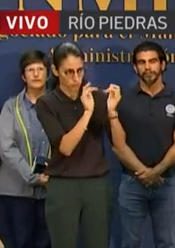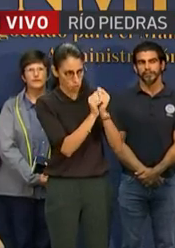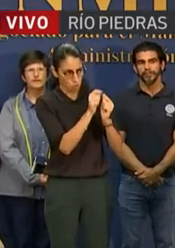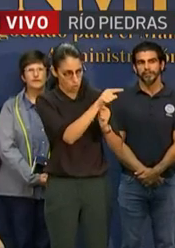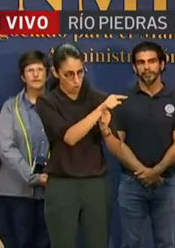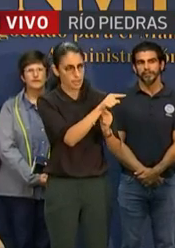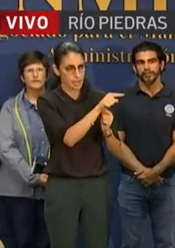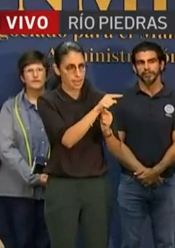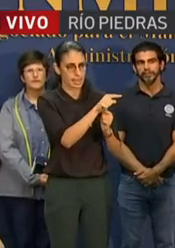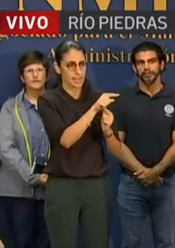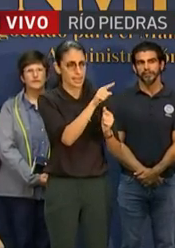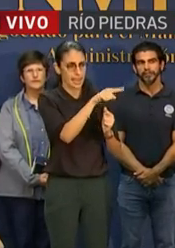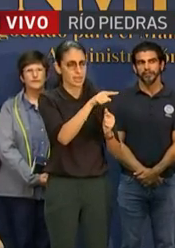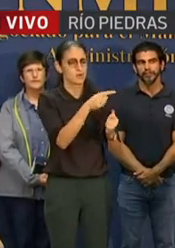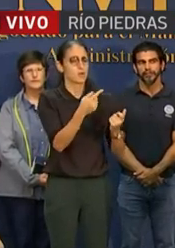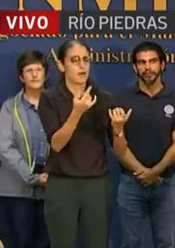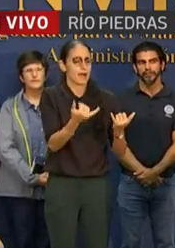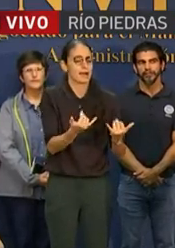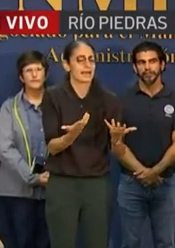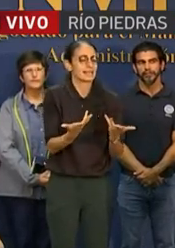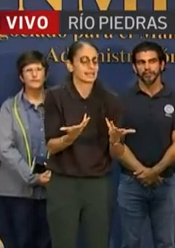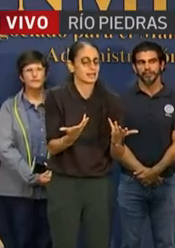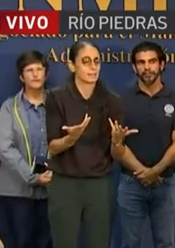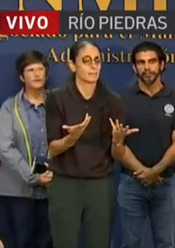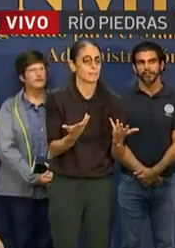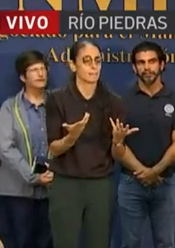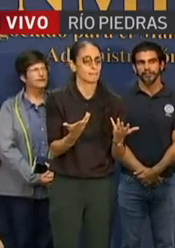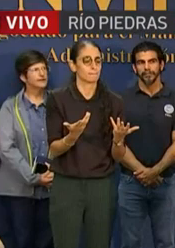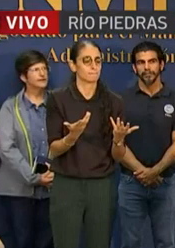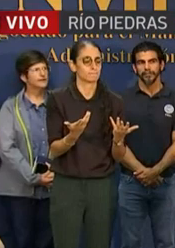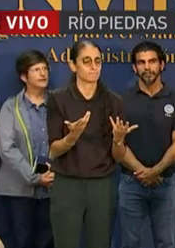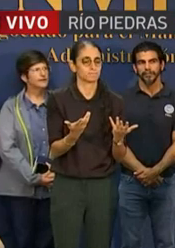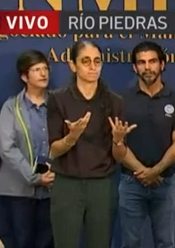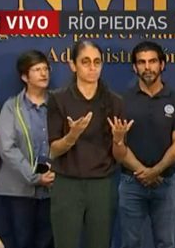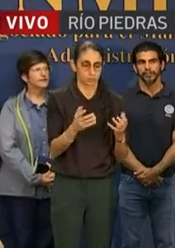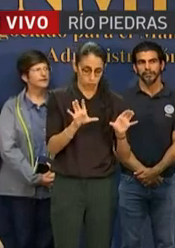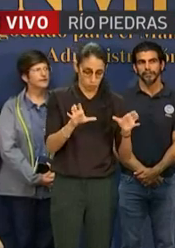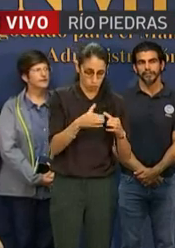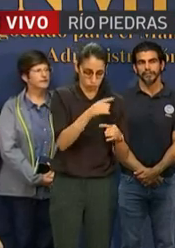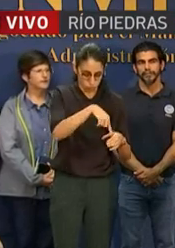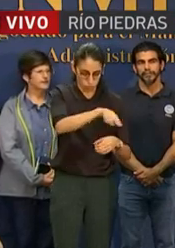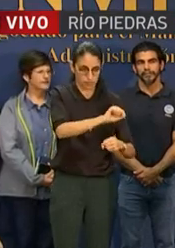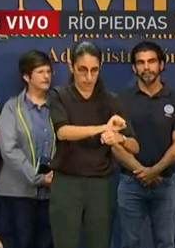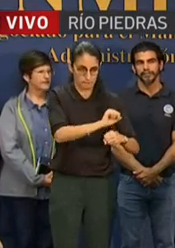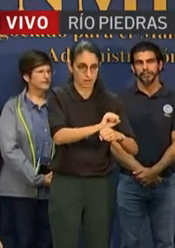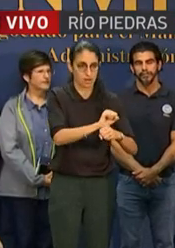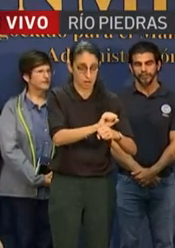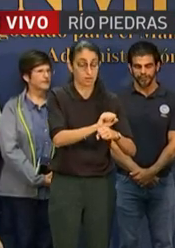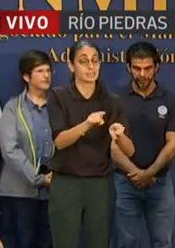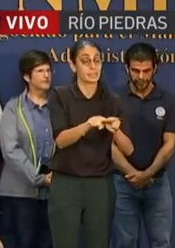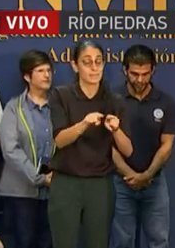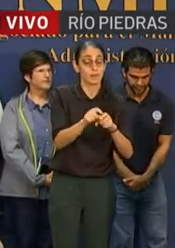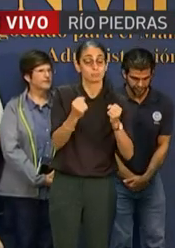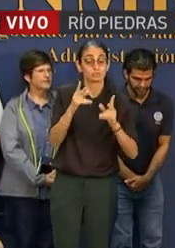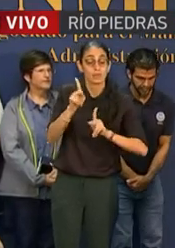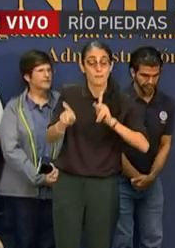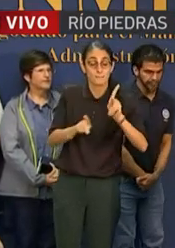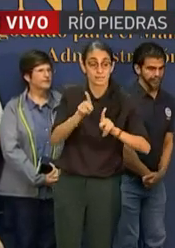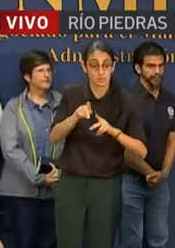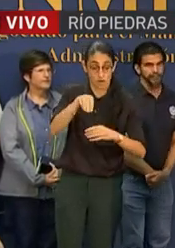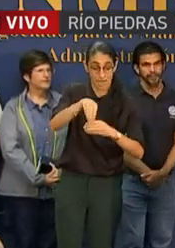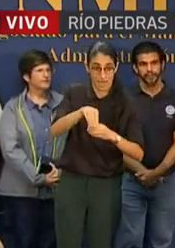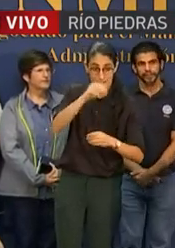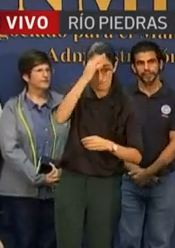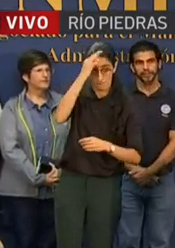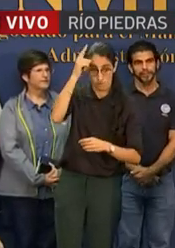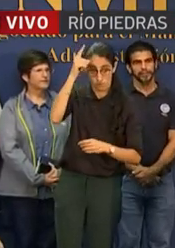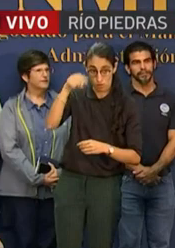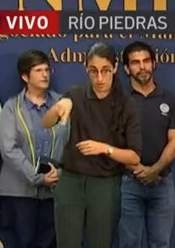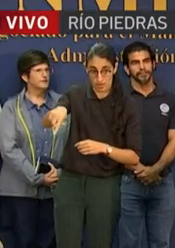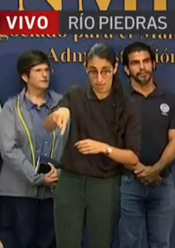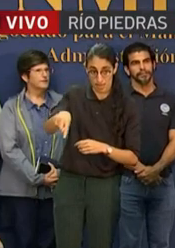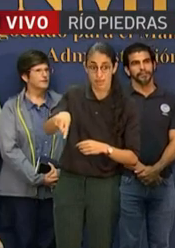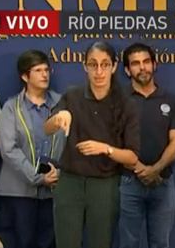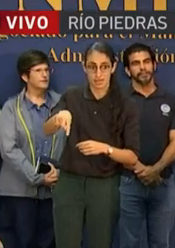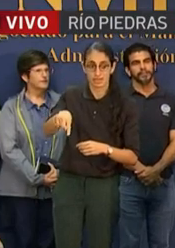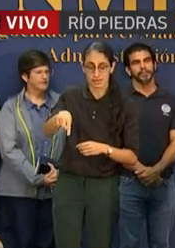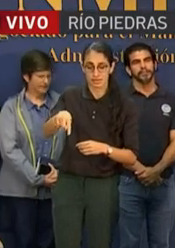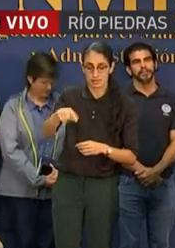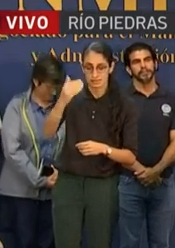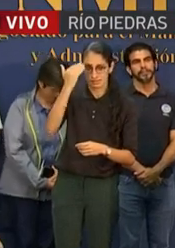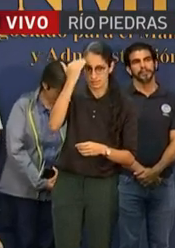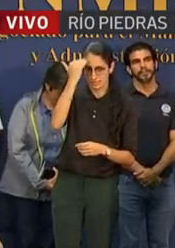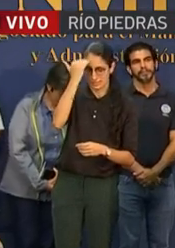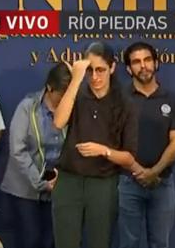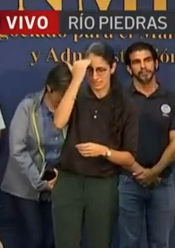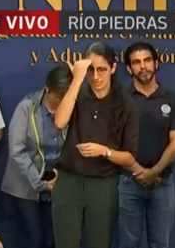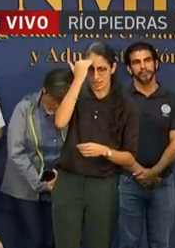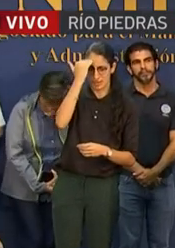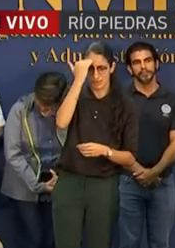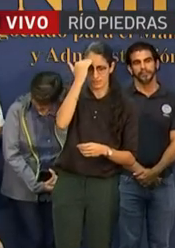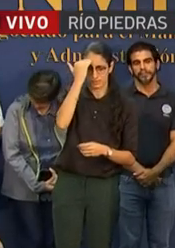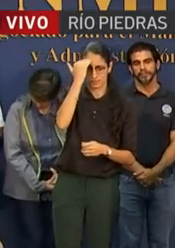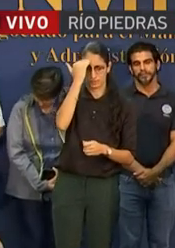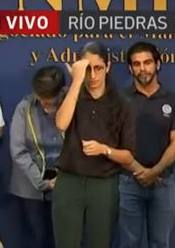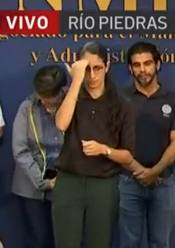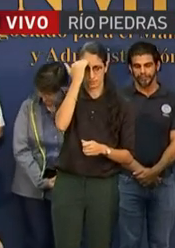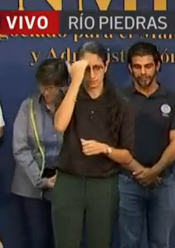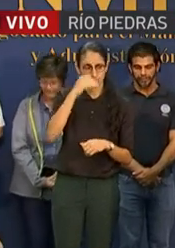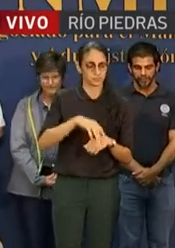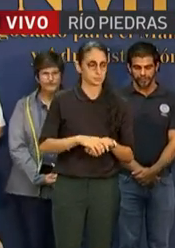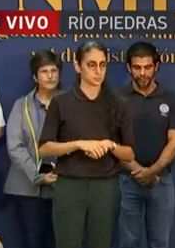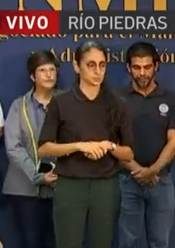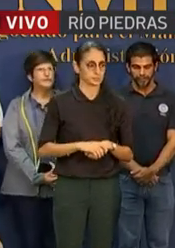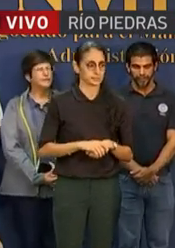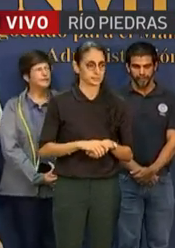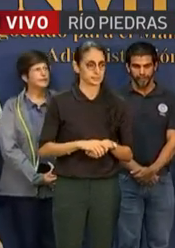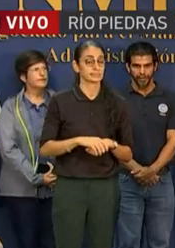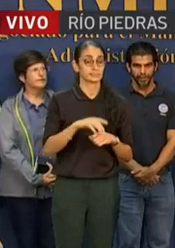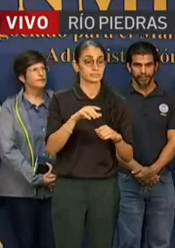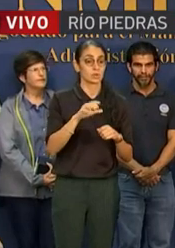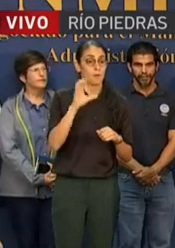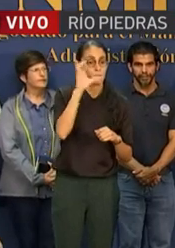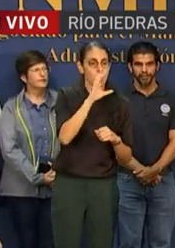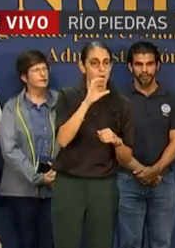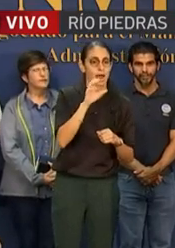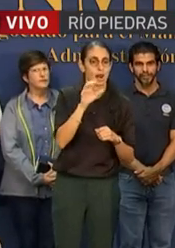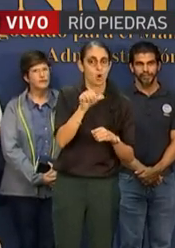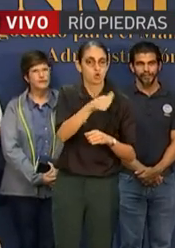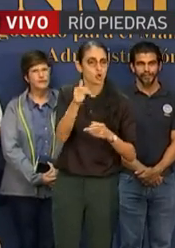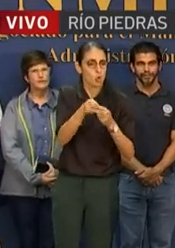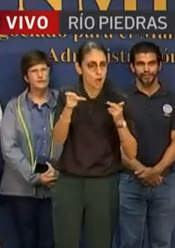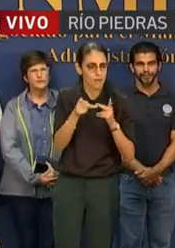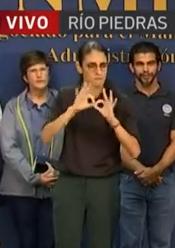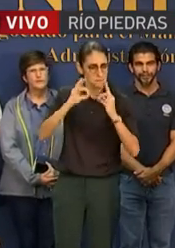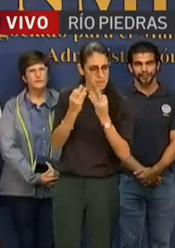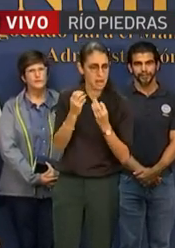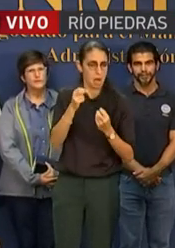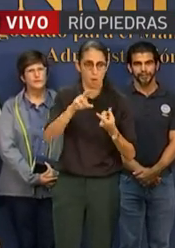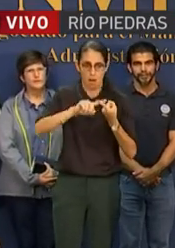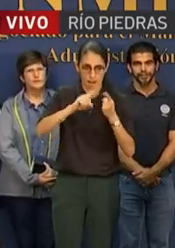EN CONSIDERACIÓN.